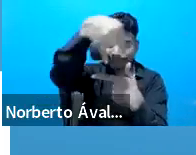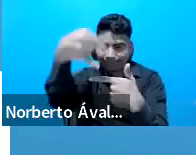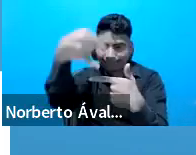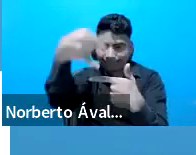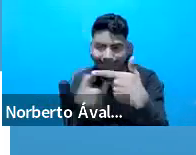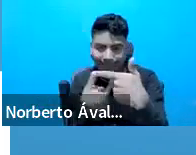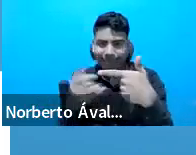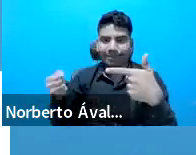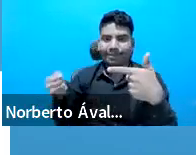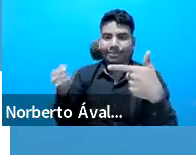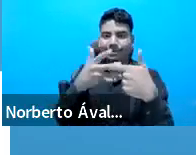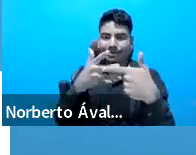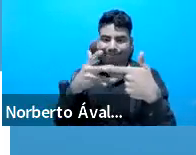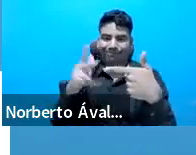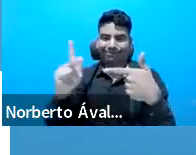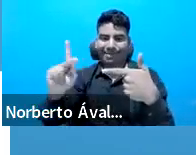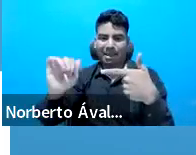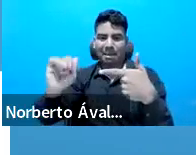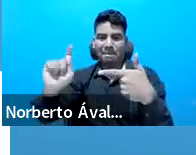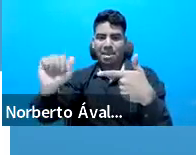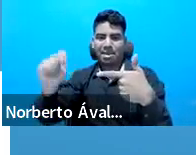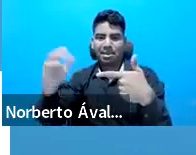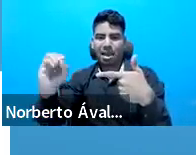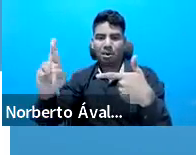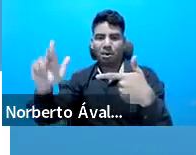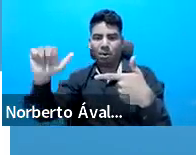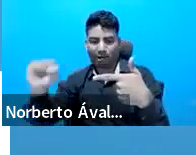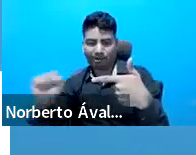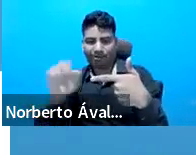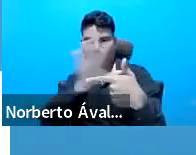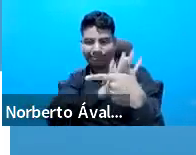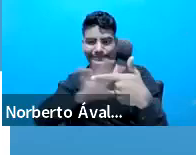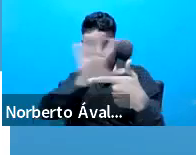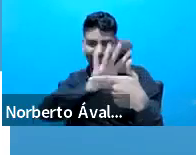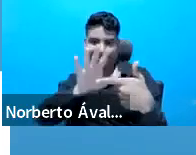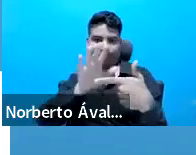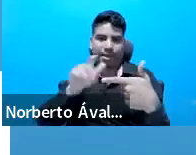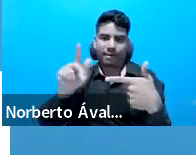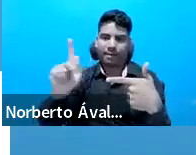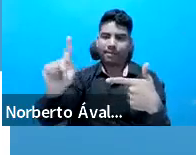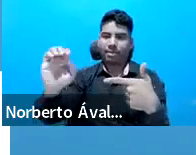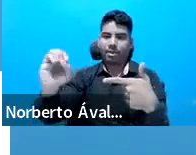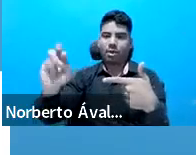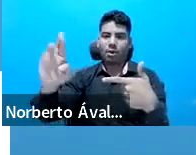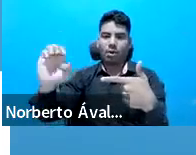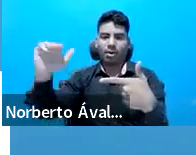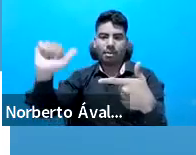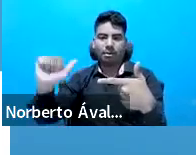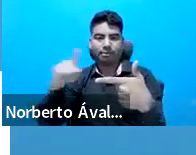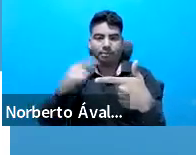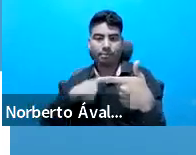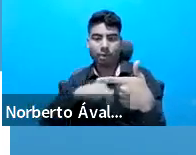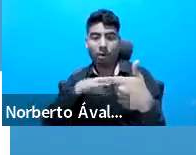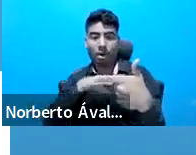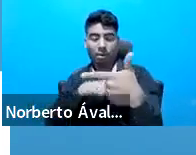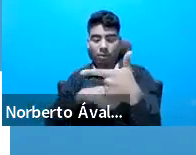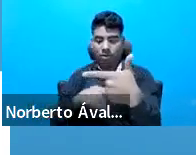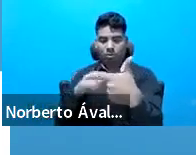nos dice que si tenemos un triángulo rectángulo rectángulo y rectángulo y el helado está elado que está enfrente de él,